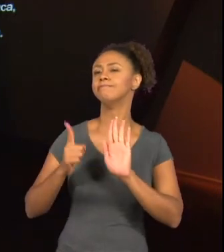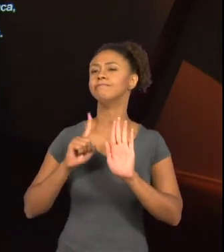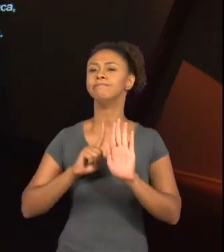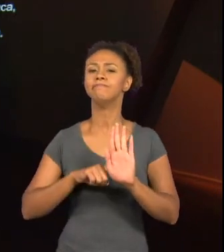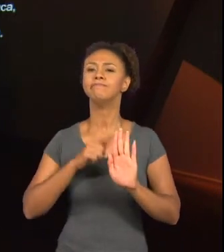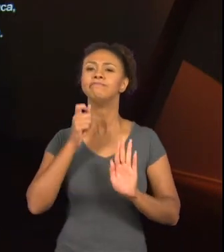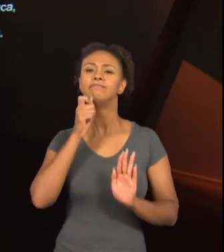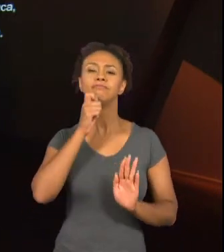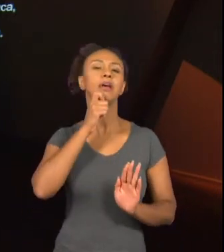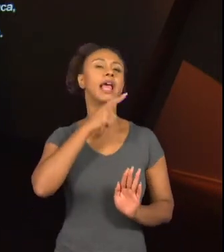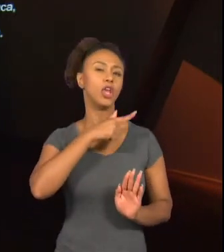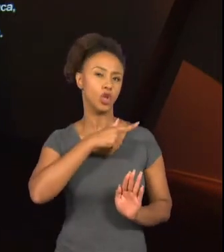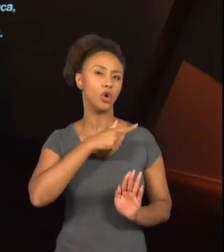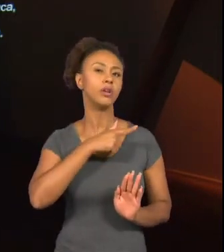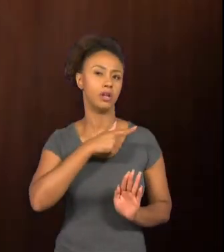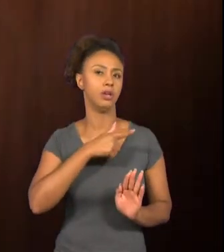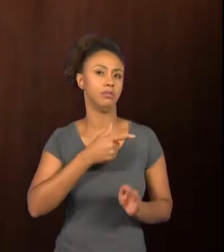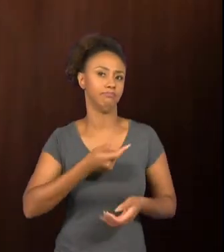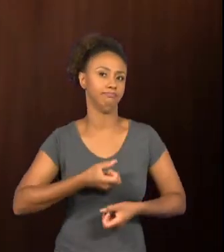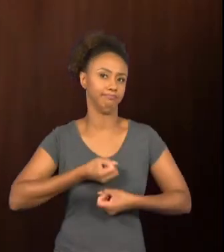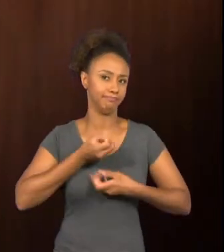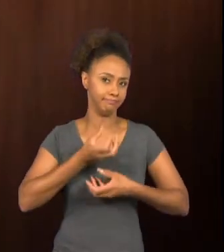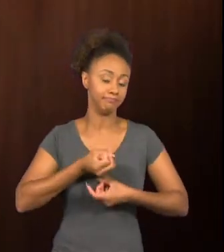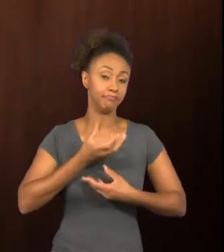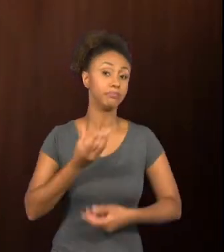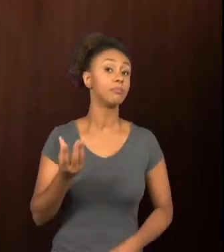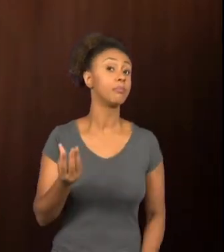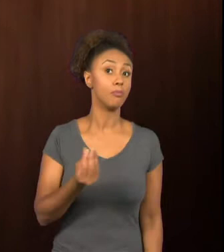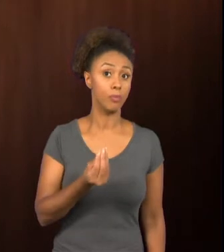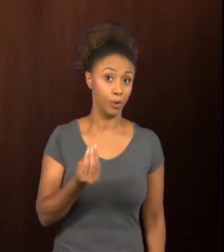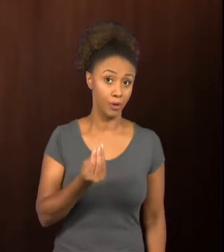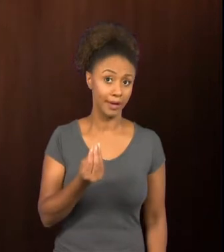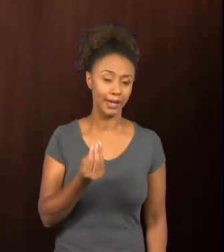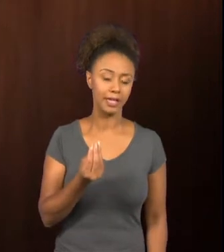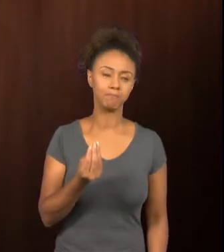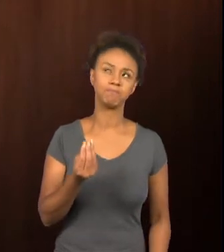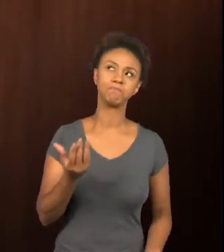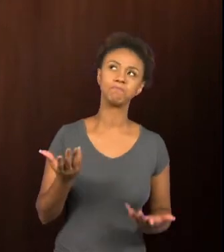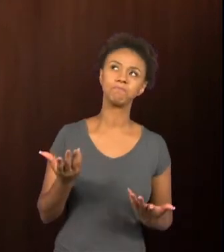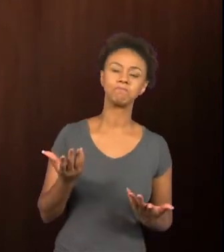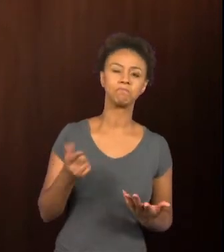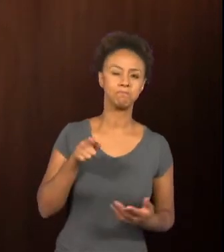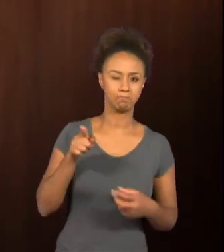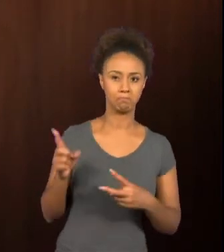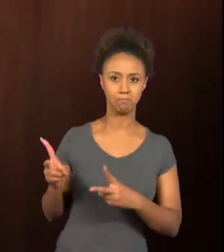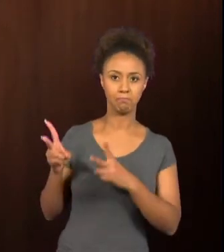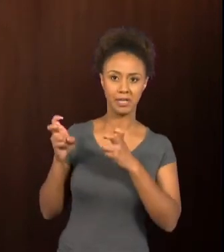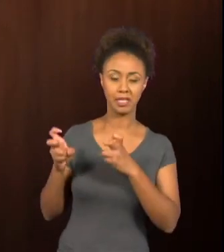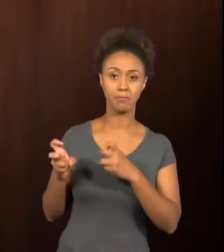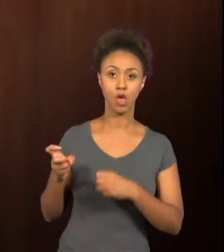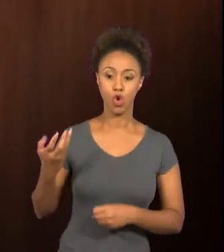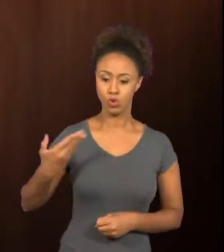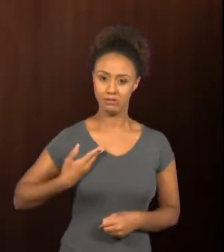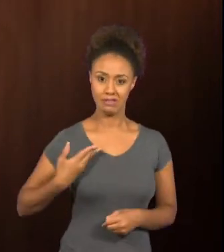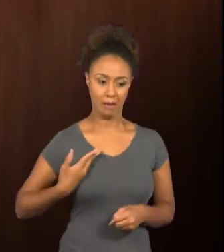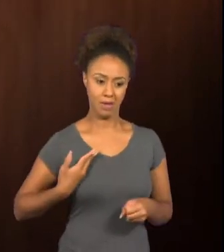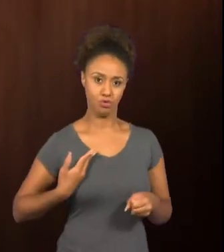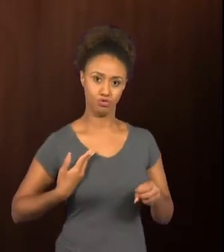POÉTICO CABRALINO, POR QUÊ? PORQUE, VEJA, O QUE OS AMIGOS DO LAVRADOR ESTÃO DIZENDO É QUE ESSA